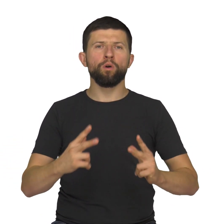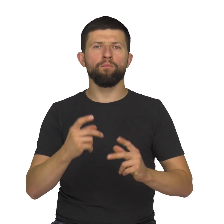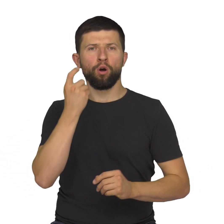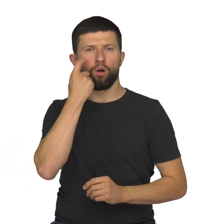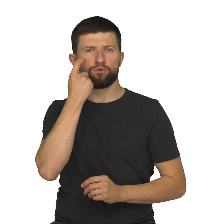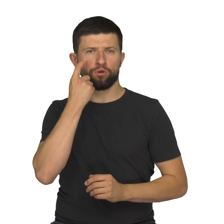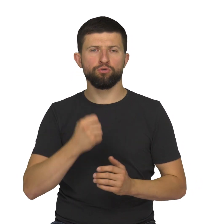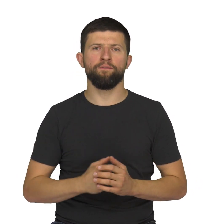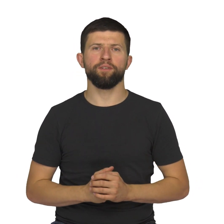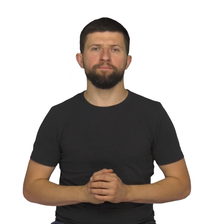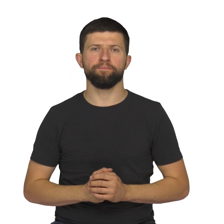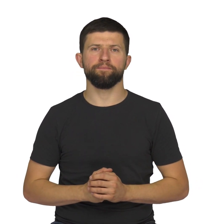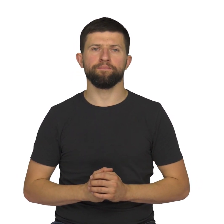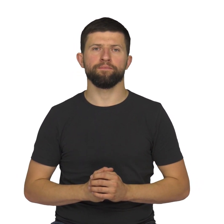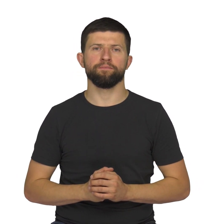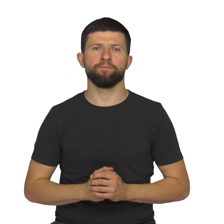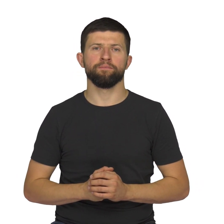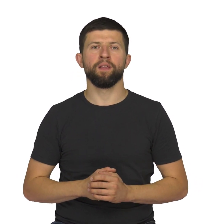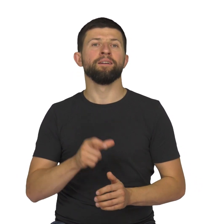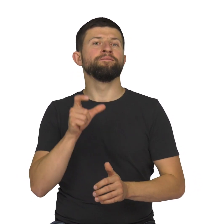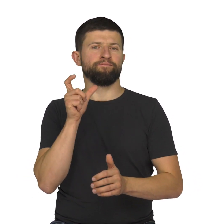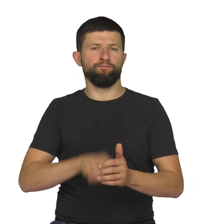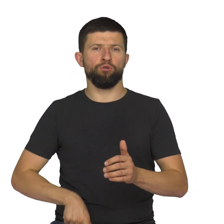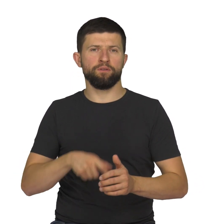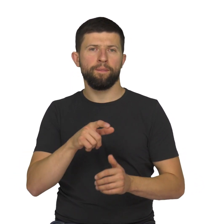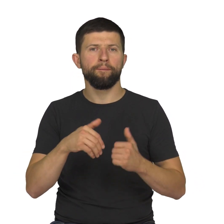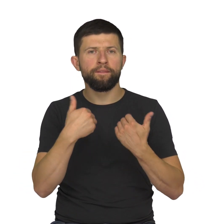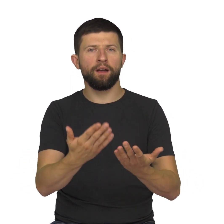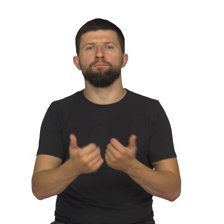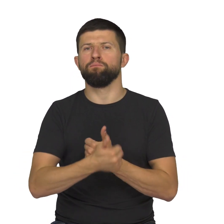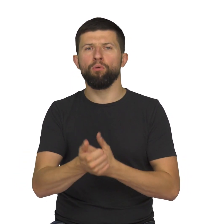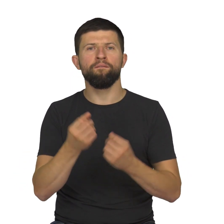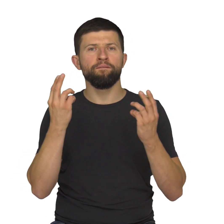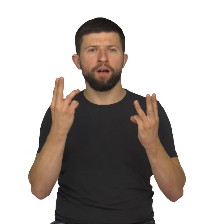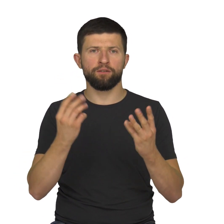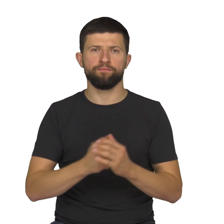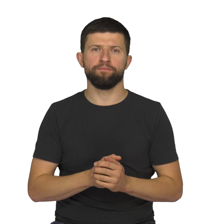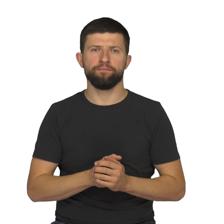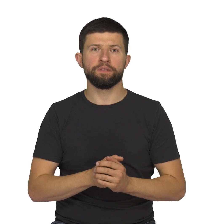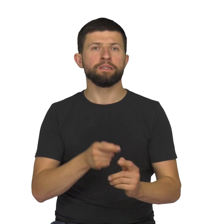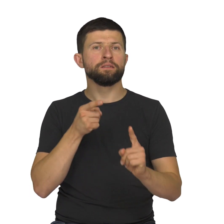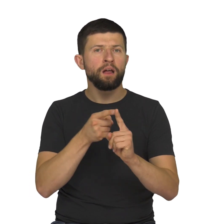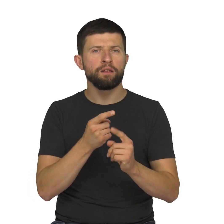potocznie określa się je jako urlop okolicznościowy. Zwolnienia te są udzielane ze względu na szczególne okoliczności: